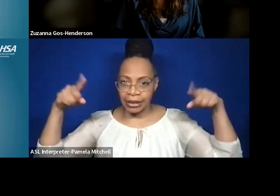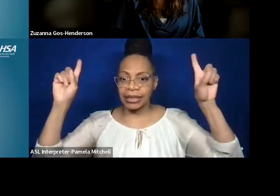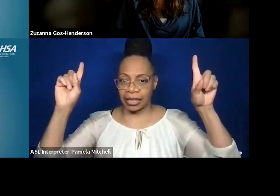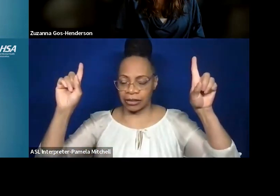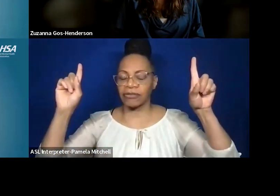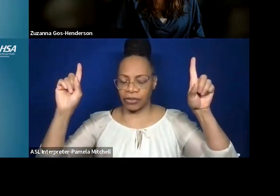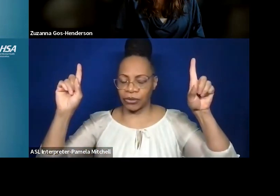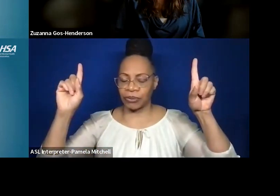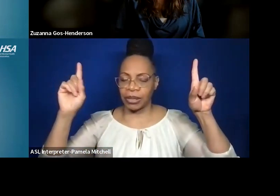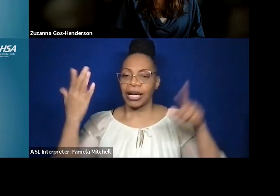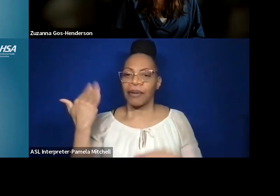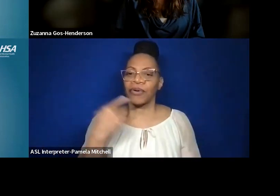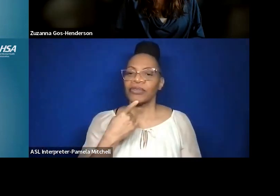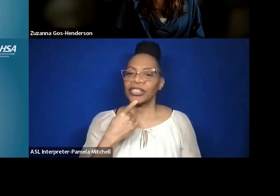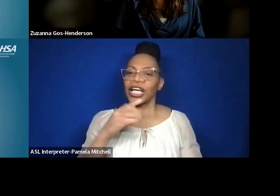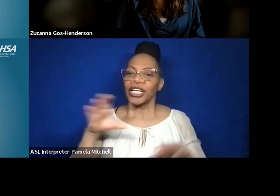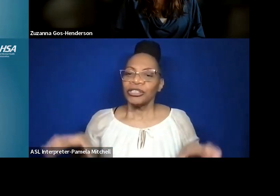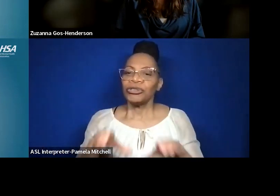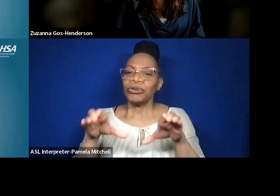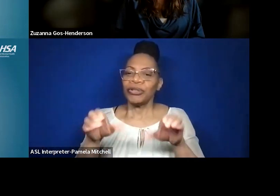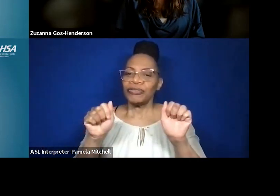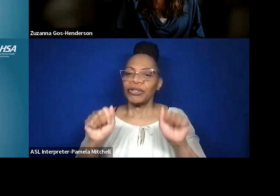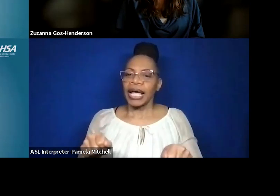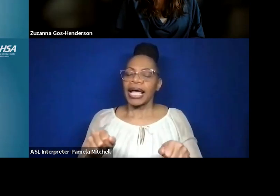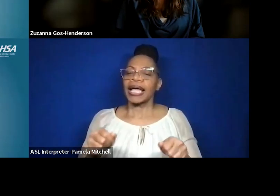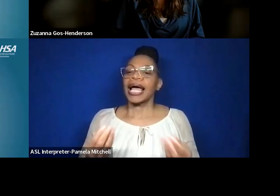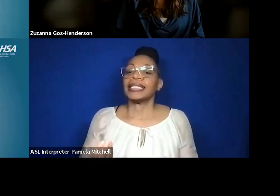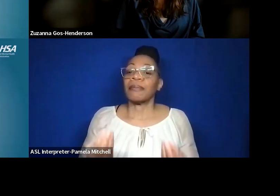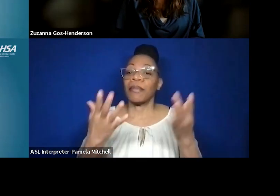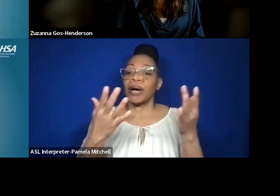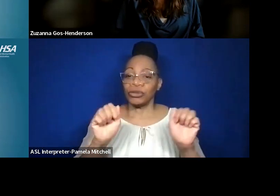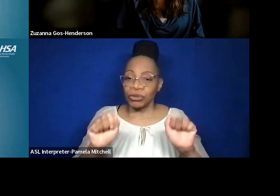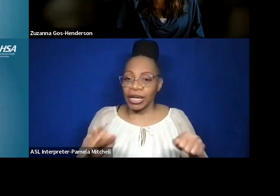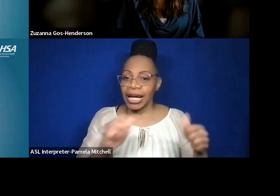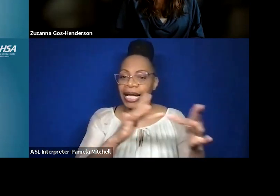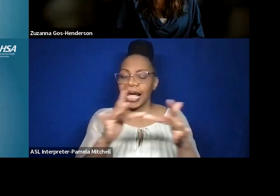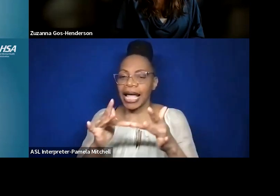Como dije, hagan lo que puedan en línea para que la transición sea lo más fácil posible